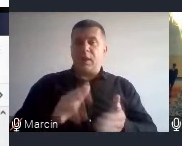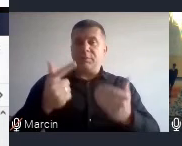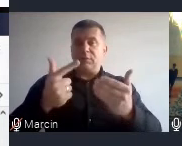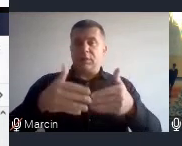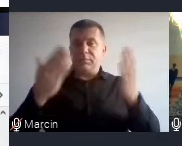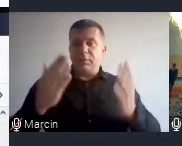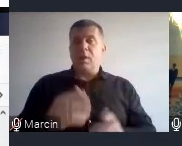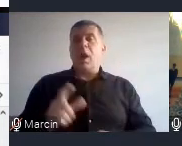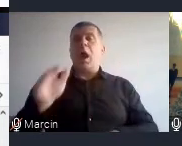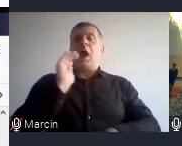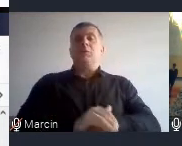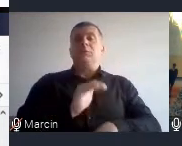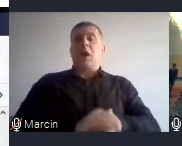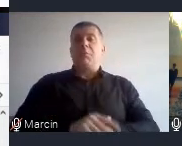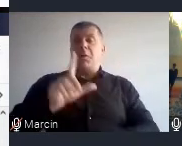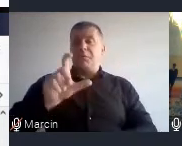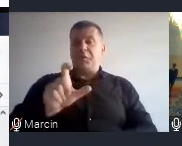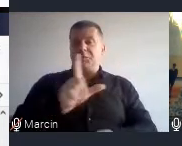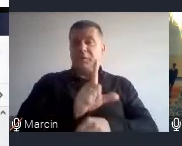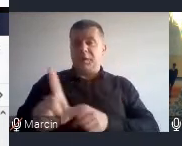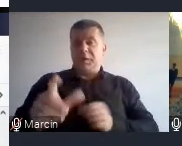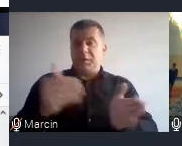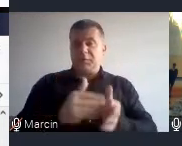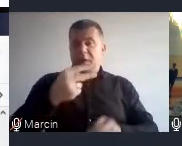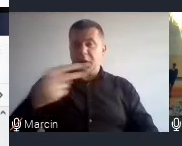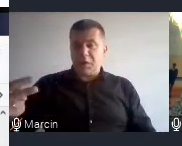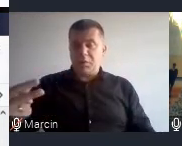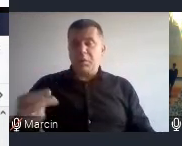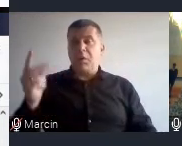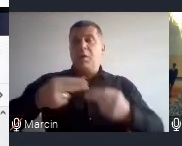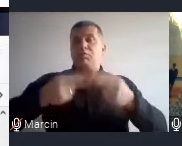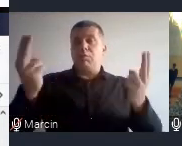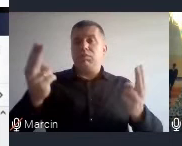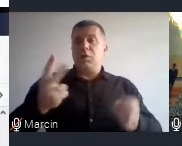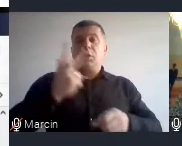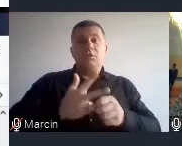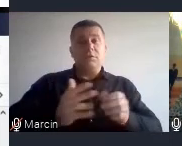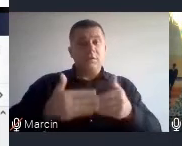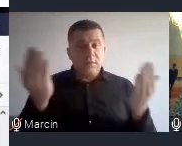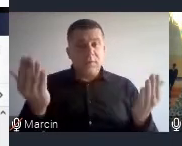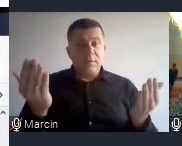a zamówienie 212 000 euro, publikuje się na 30 dni.